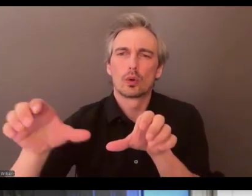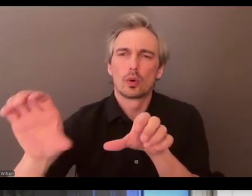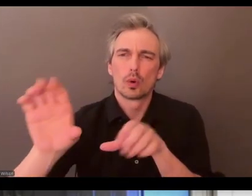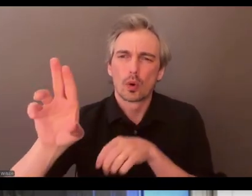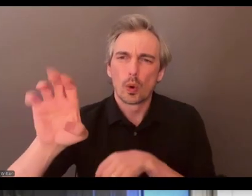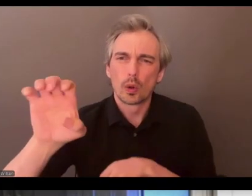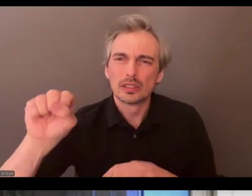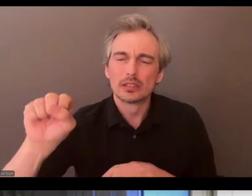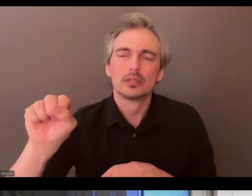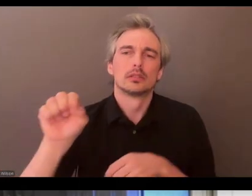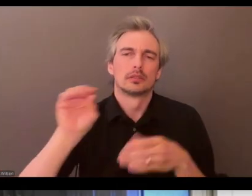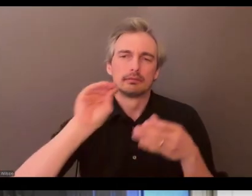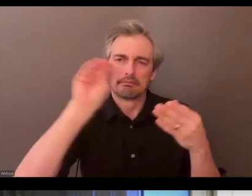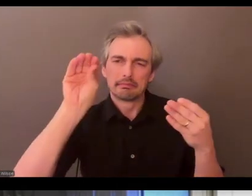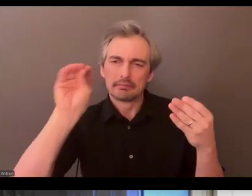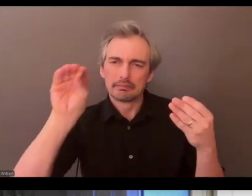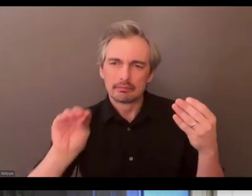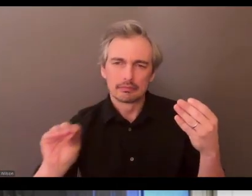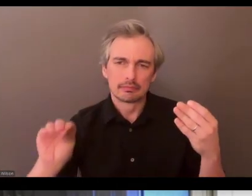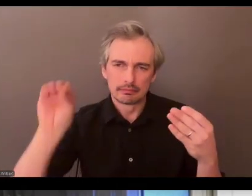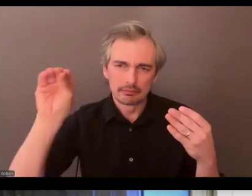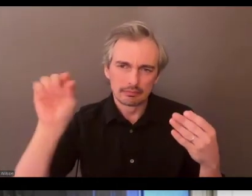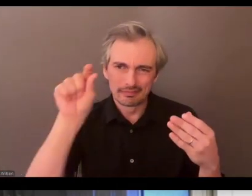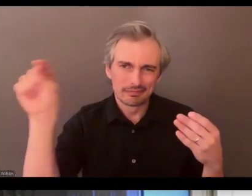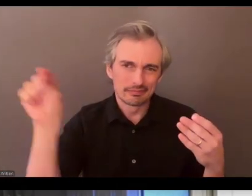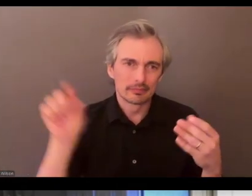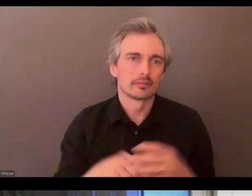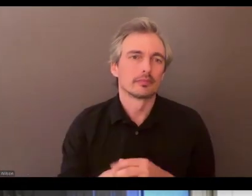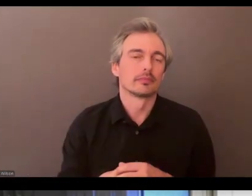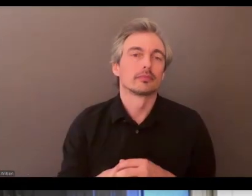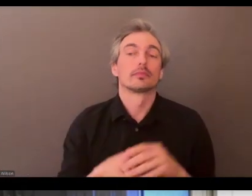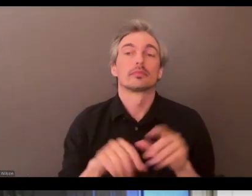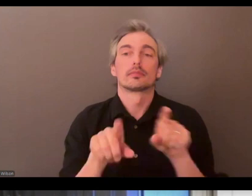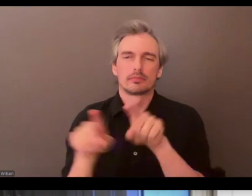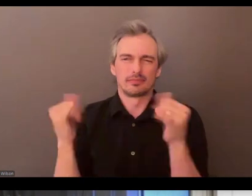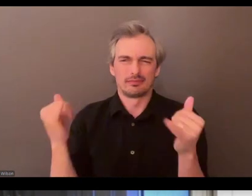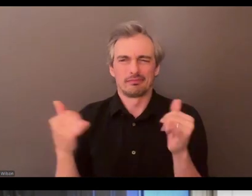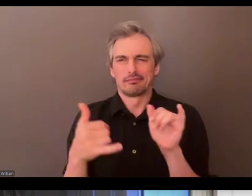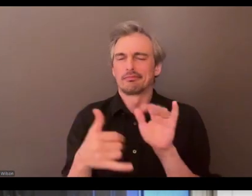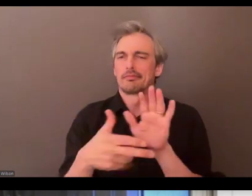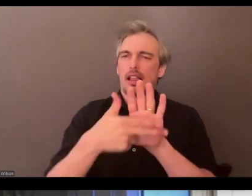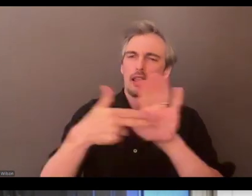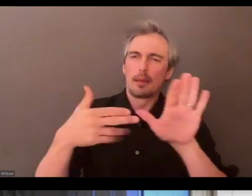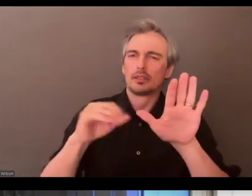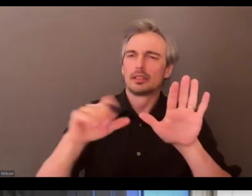明確なラベルがないデ ータポイントは混乱を招き、アクセシビリティを低下させます。